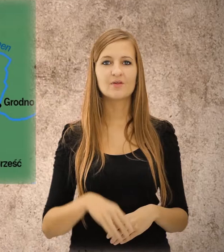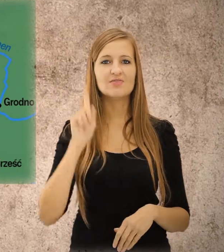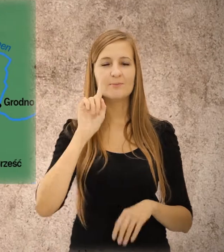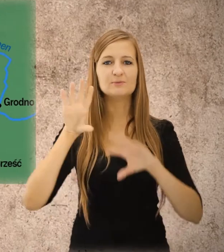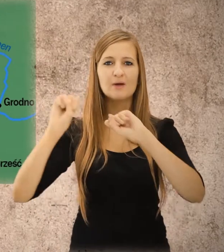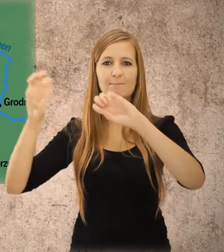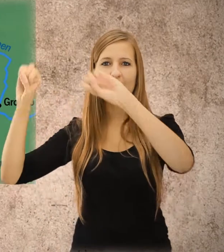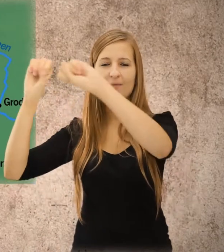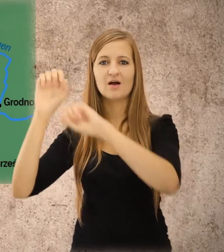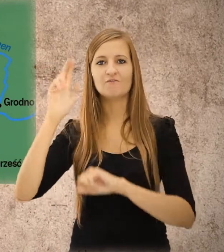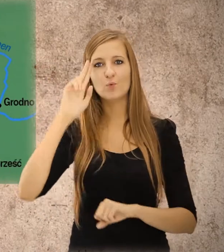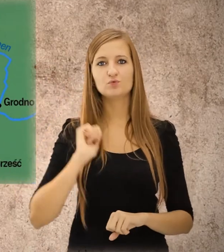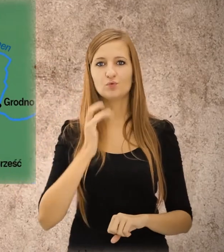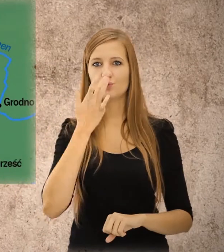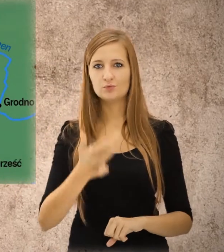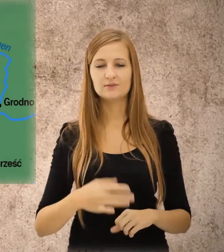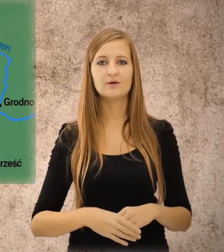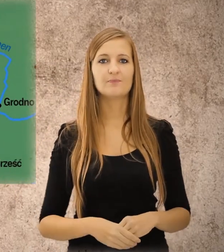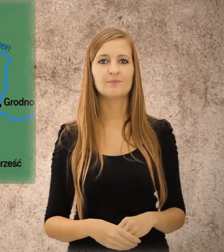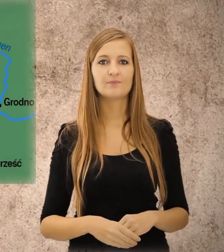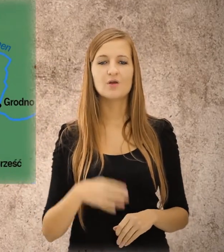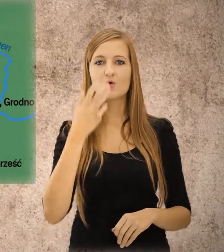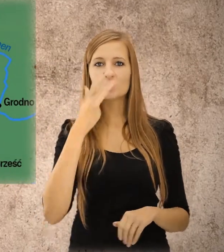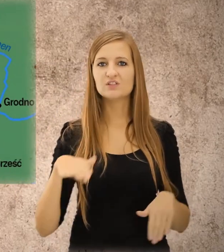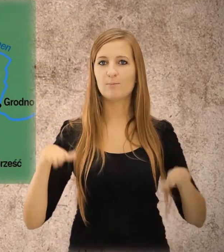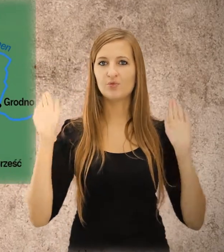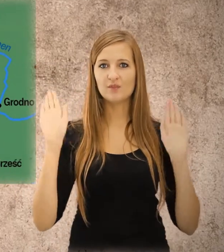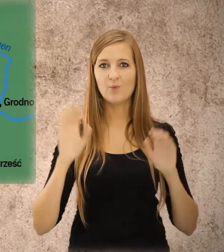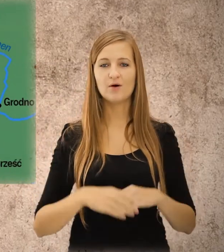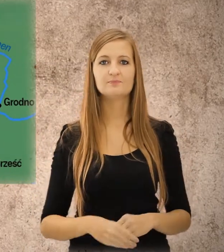Okrążyli armię rosyjską, która się poddała.